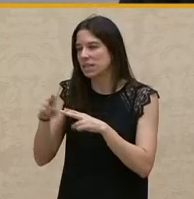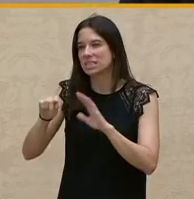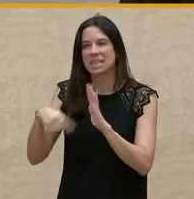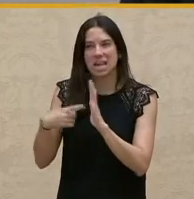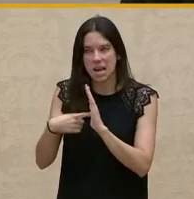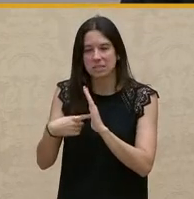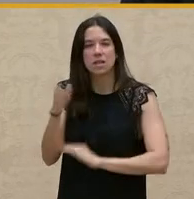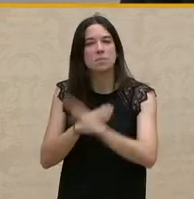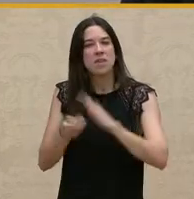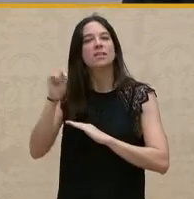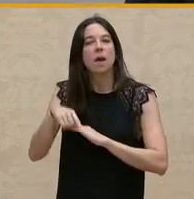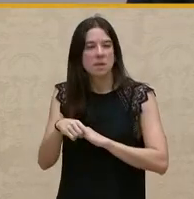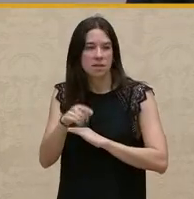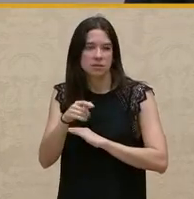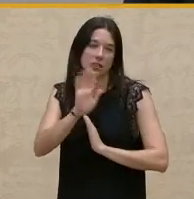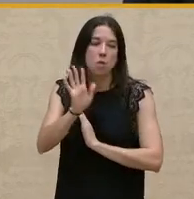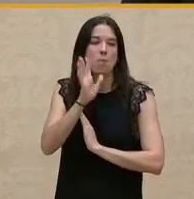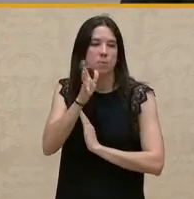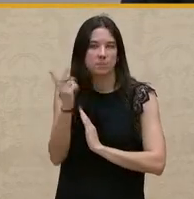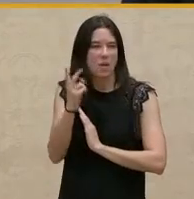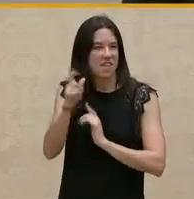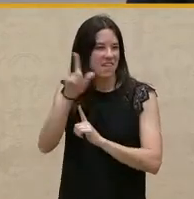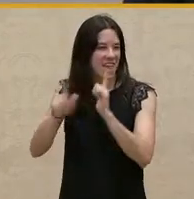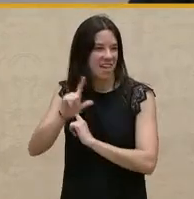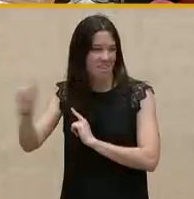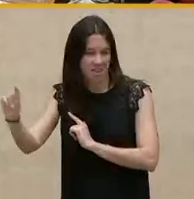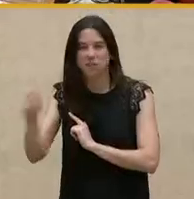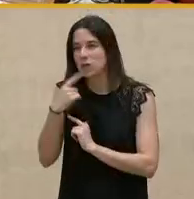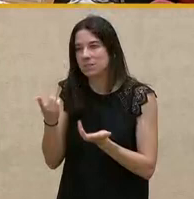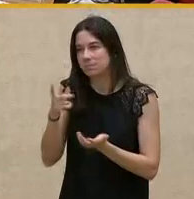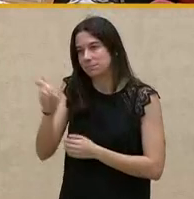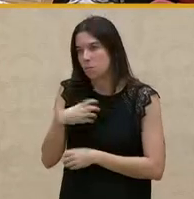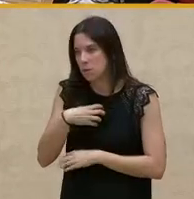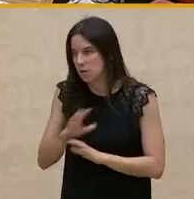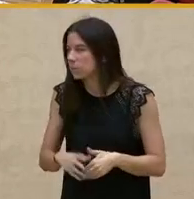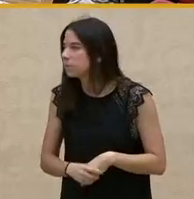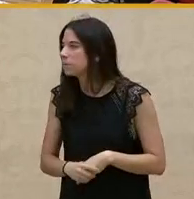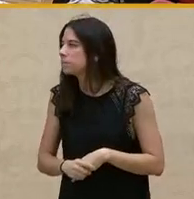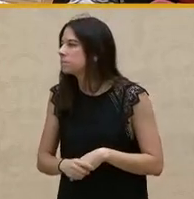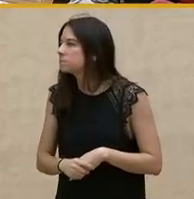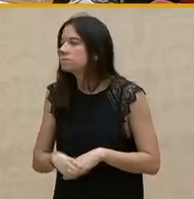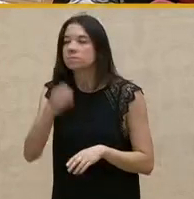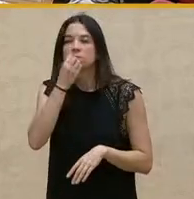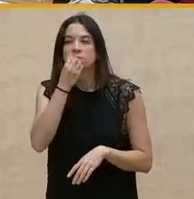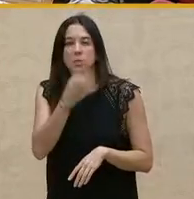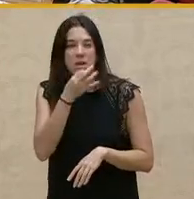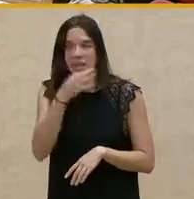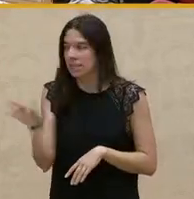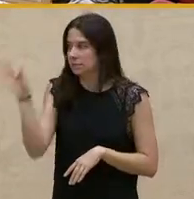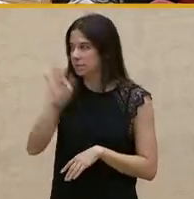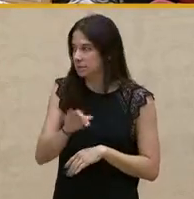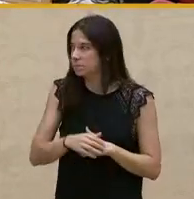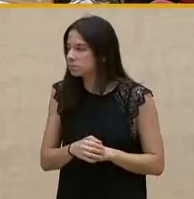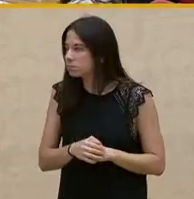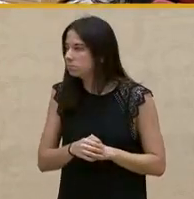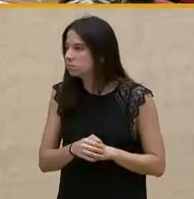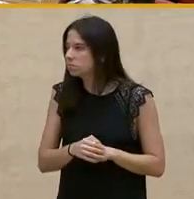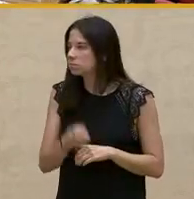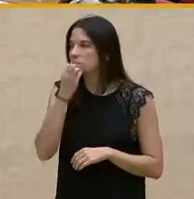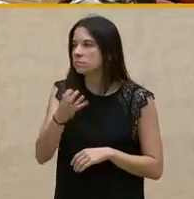pero están de viaje. Albert. -Buenas tardes, diputados y diputadas